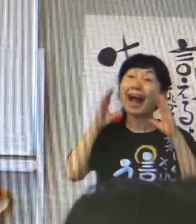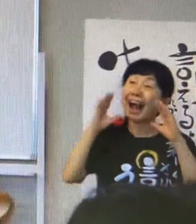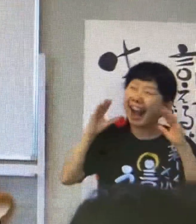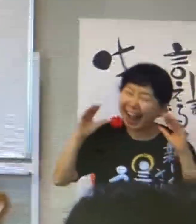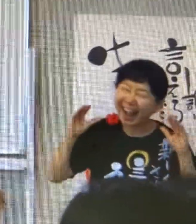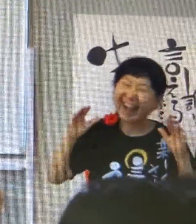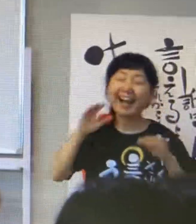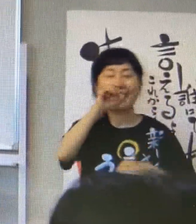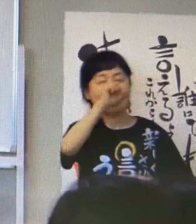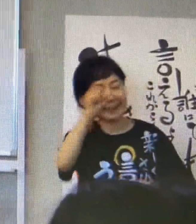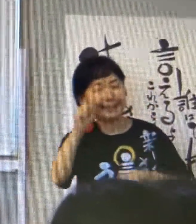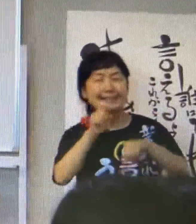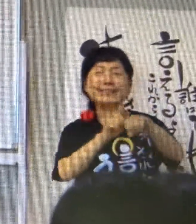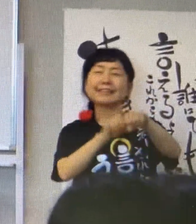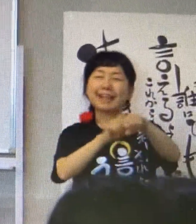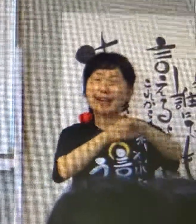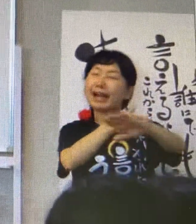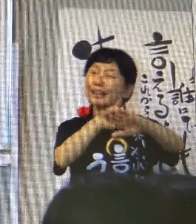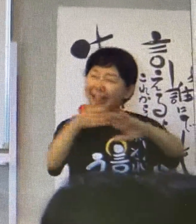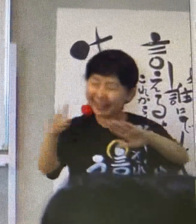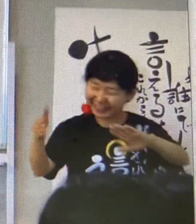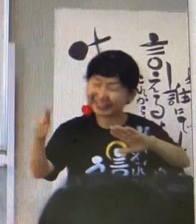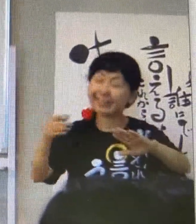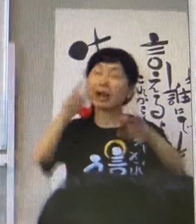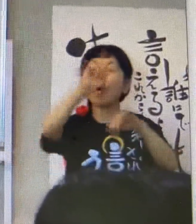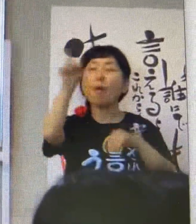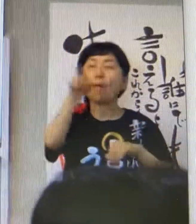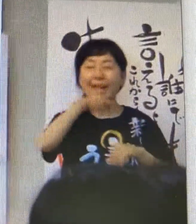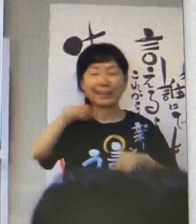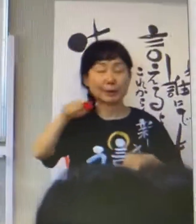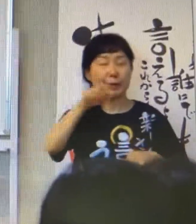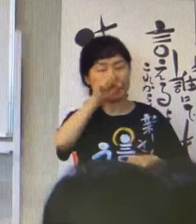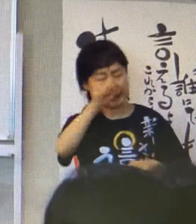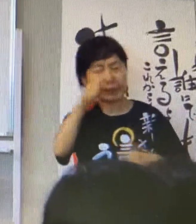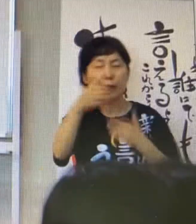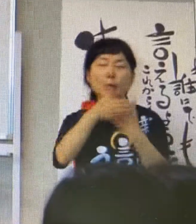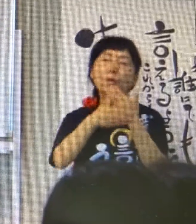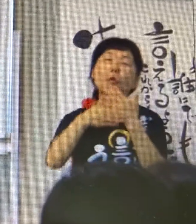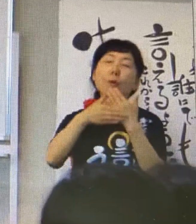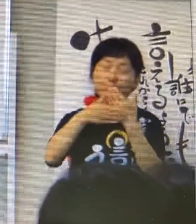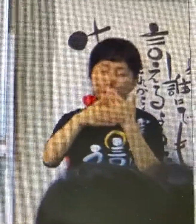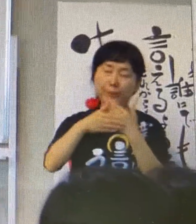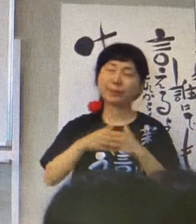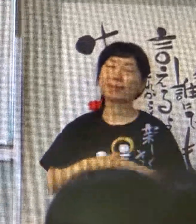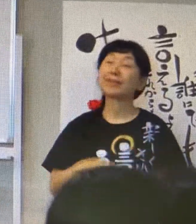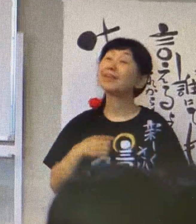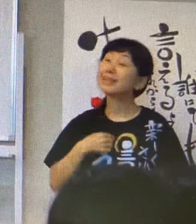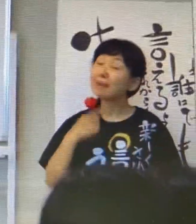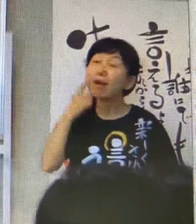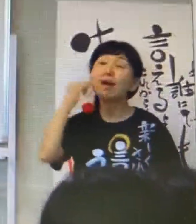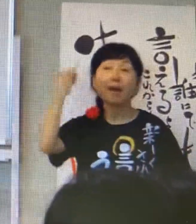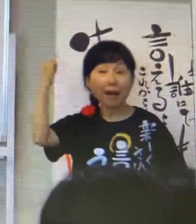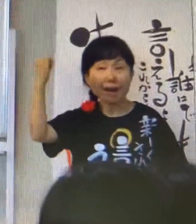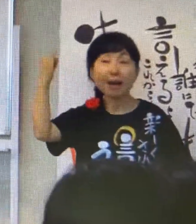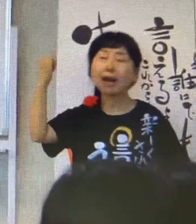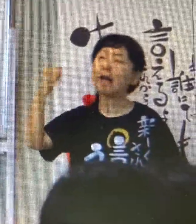とても素敵な時間が流れていくのが 己書の醍醐味かなと思っております 私の母がですね 私は本当に